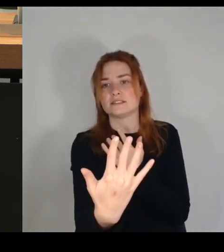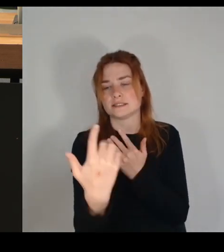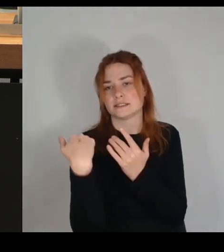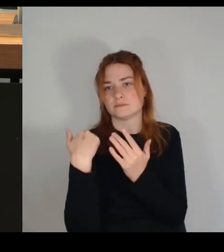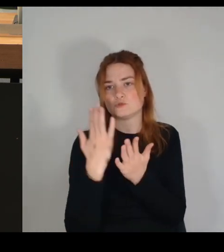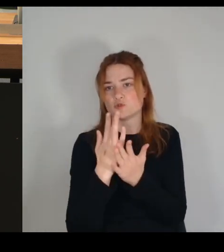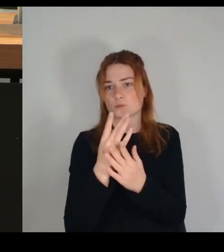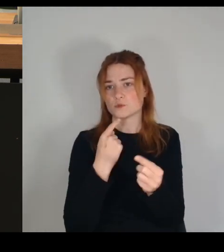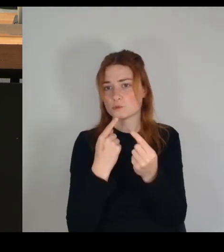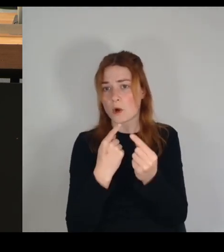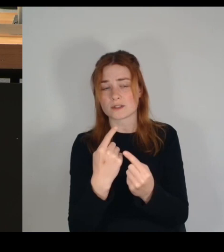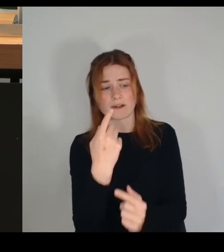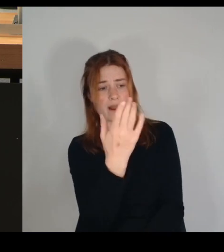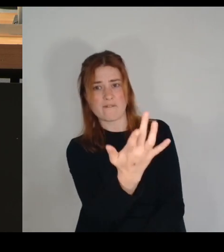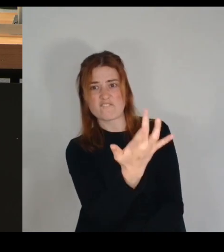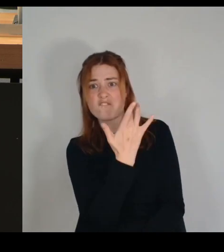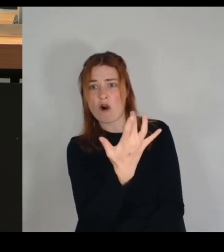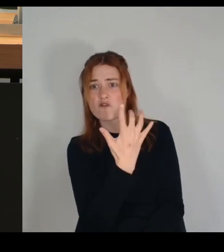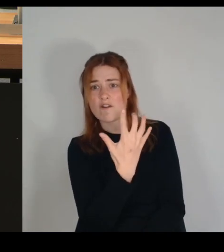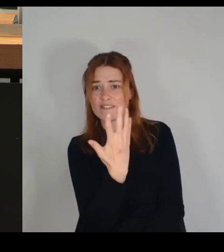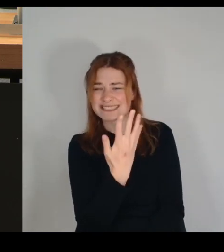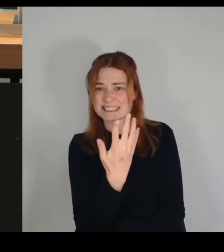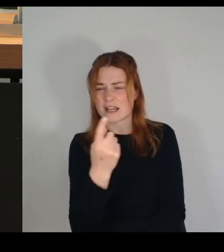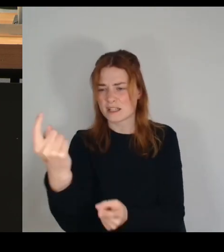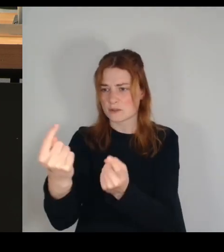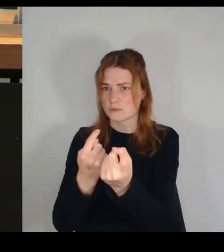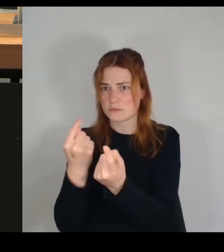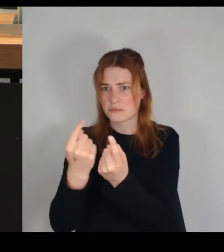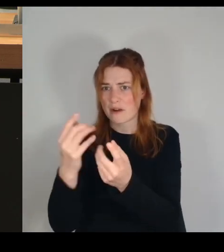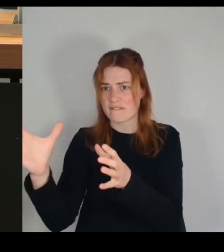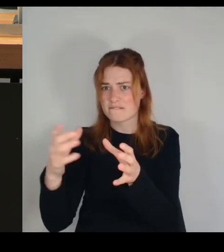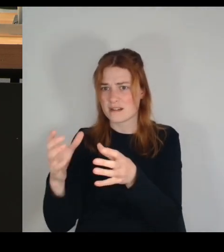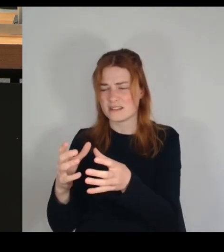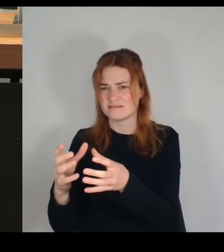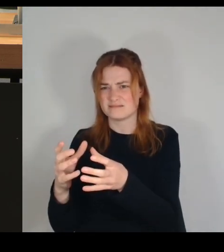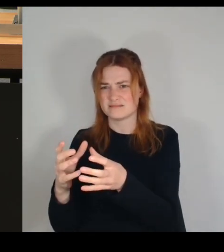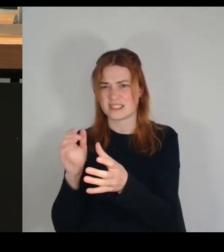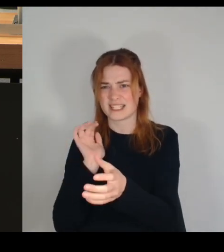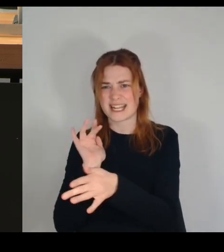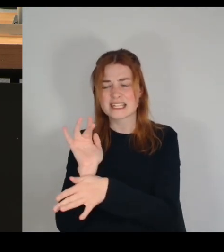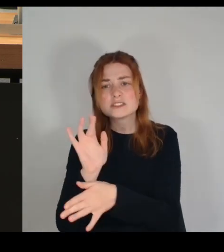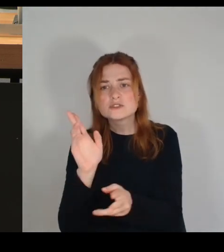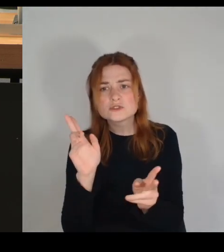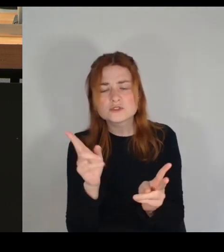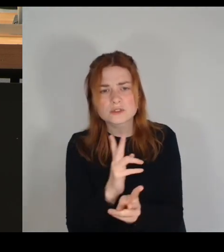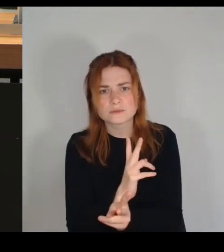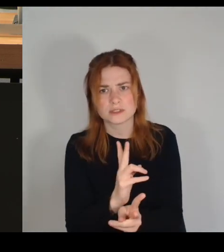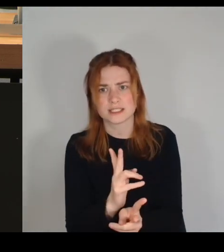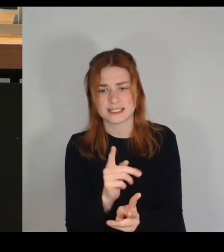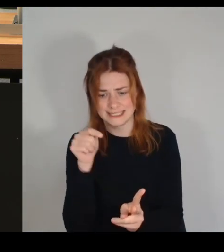ein generelles Marktversagen. Das Bauen in dieser Stadt läuft so langsam, weil der Markt versagt. Und das Bauen zu beschleunigen